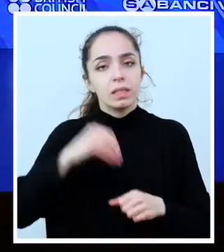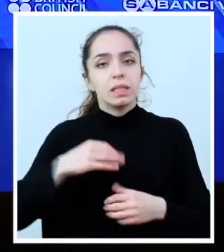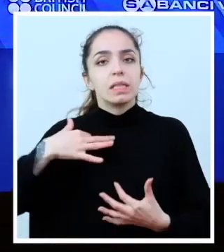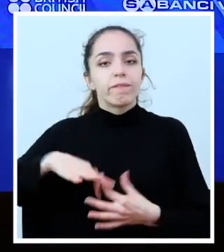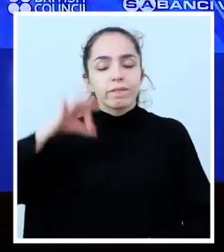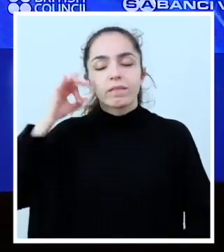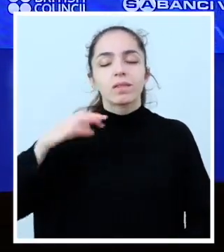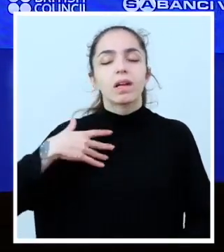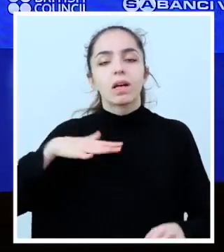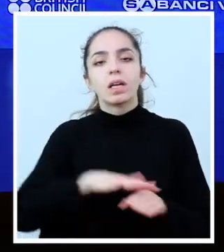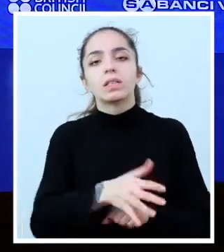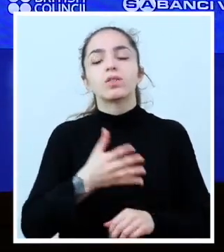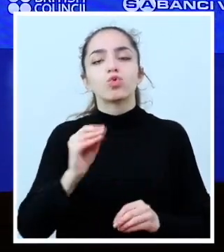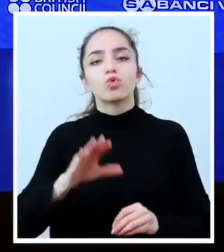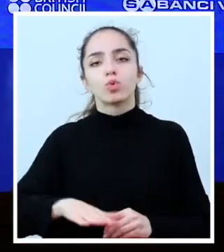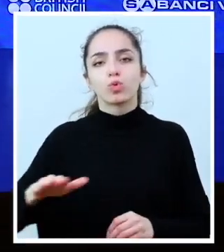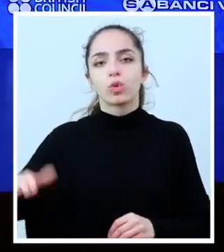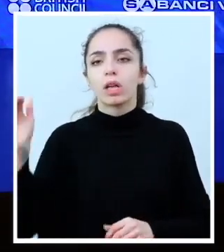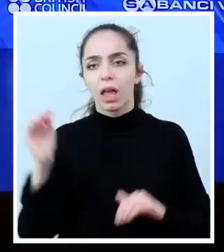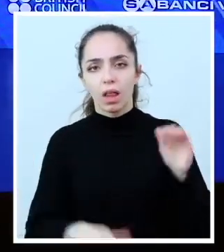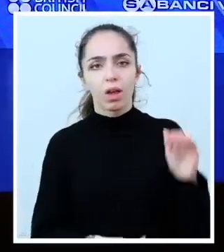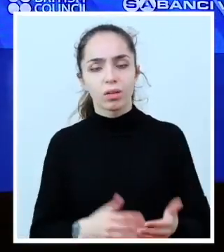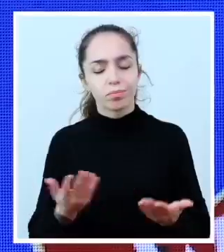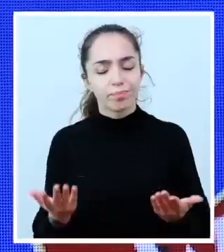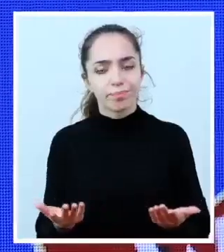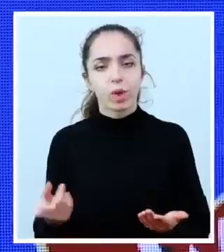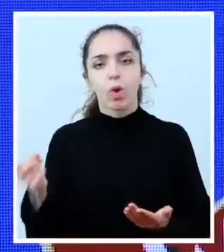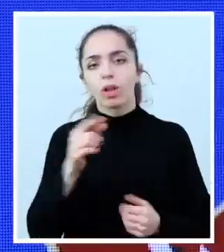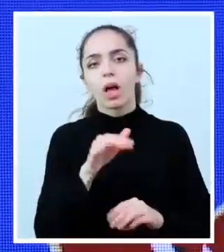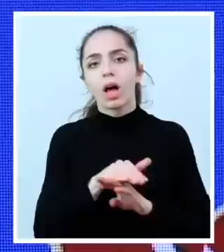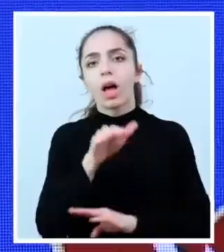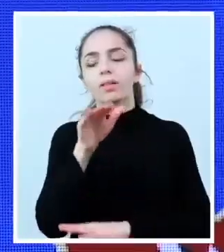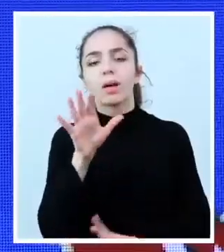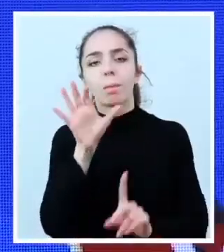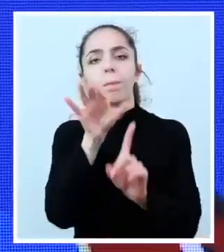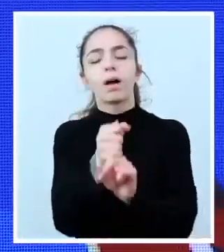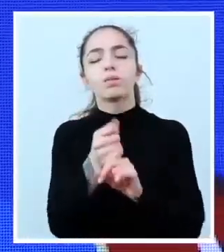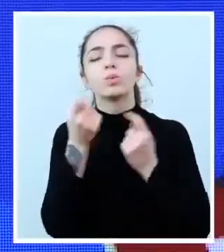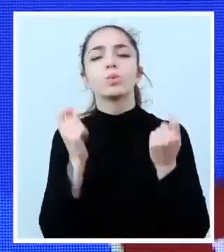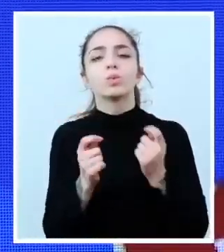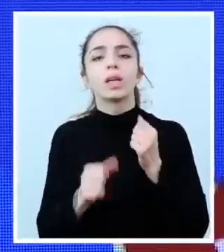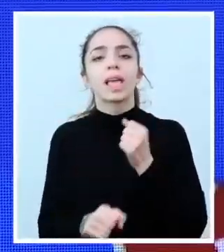fiziksel şiddete uğrayan çocuklar geliyor... ve onları hayata bağlayamazsınız.